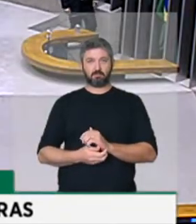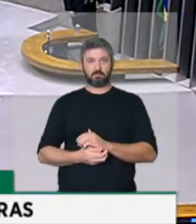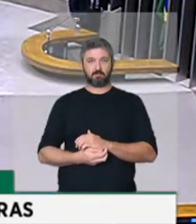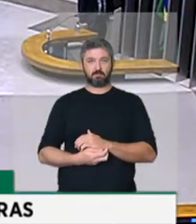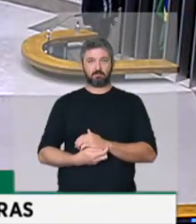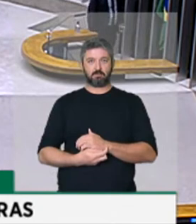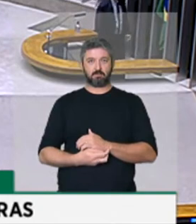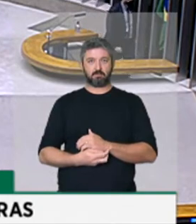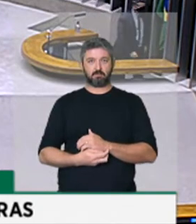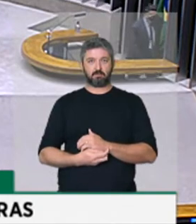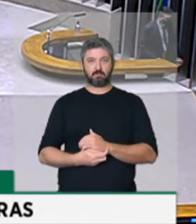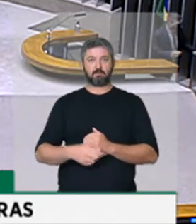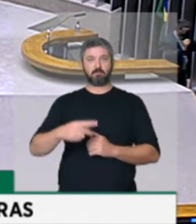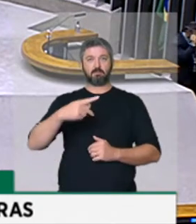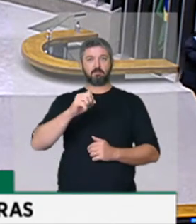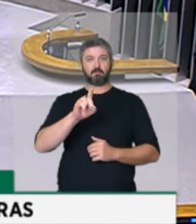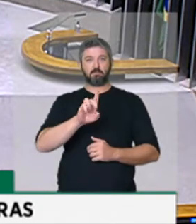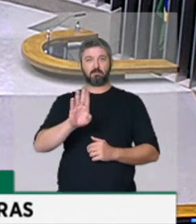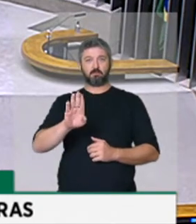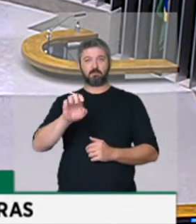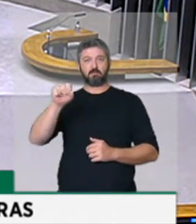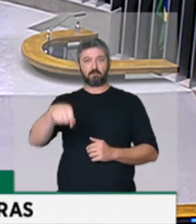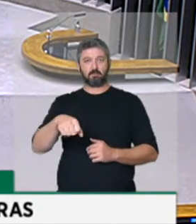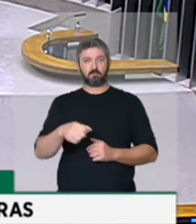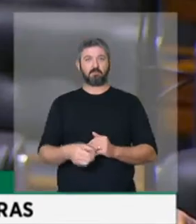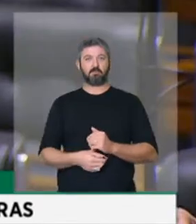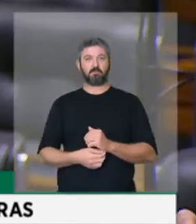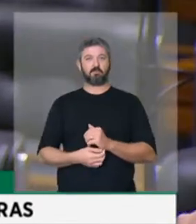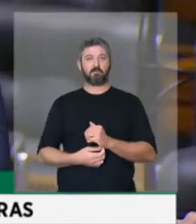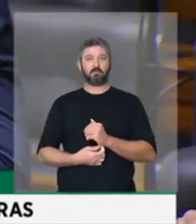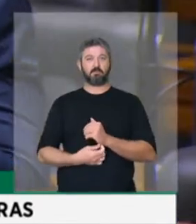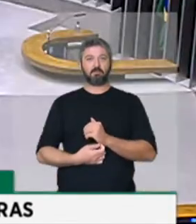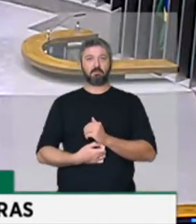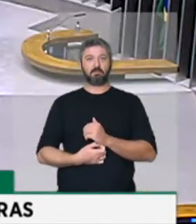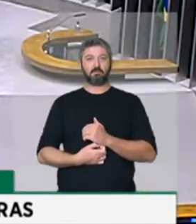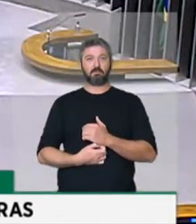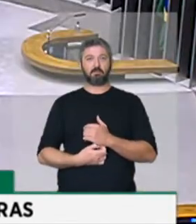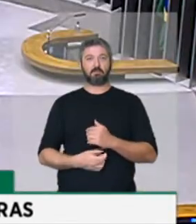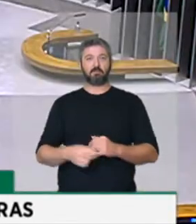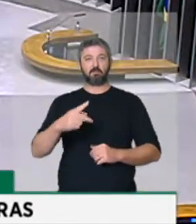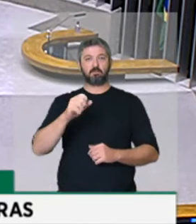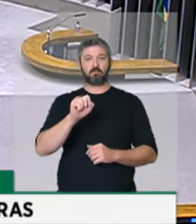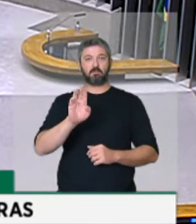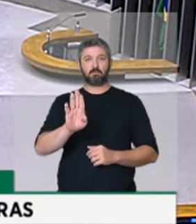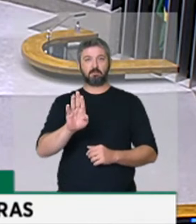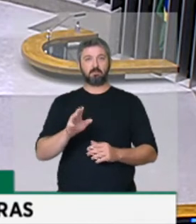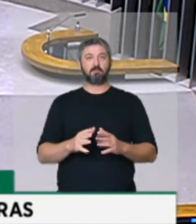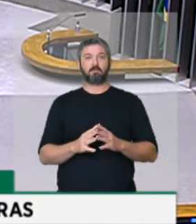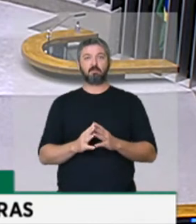ENCAMINHA O VOTO SIM. -- [PRESIDENTE]: REPUBLICANOS, DEPUTADO VINÍ CIUS. [DEPUTADO]: REPUBLICANOS ENCAMINHA O VOTO SIM, PRESIDENTE. -- [PRESIDENTE]: